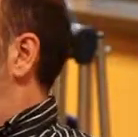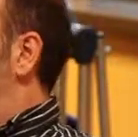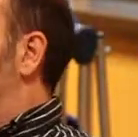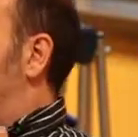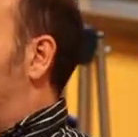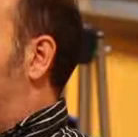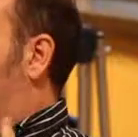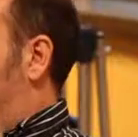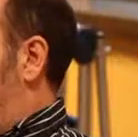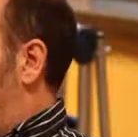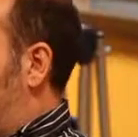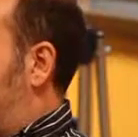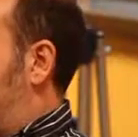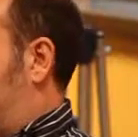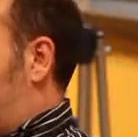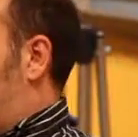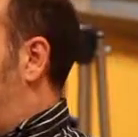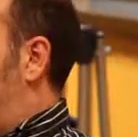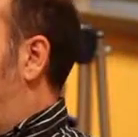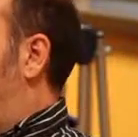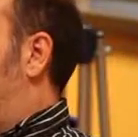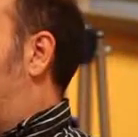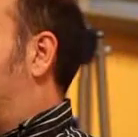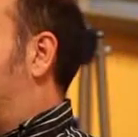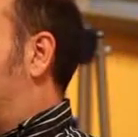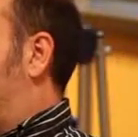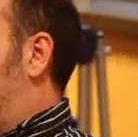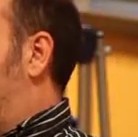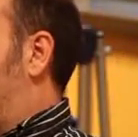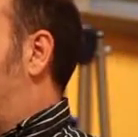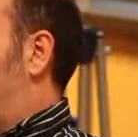Porque además de que eso es así, hay casos como por ejemplo